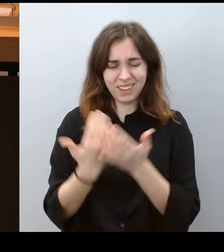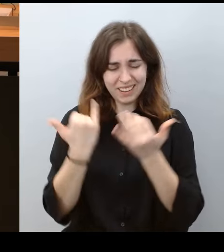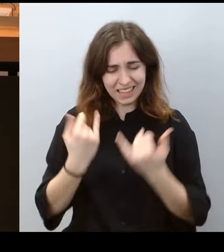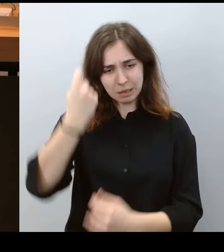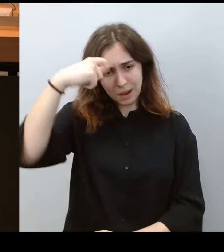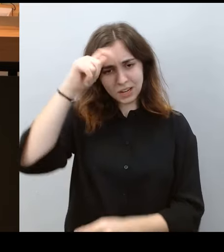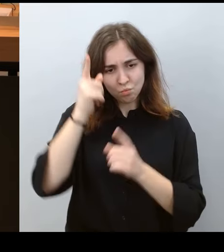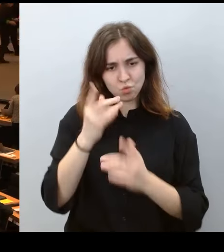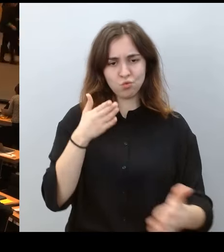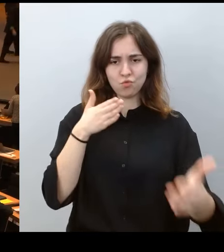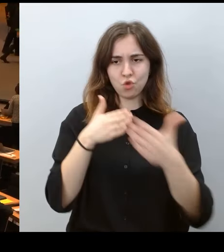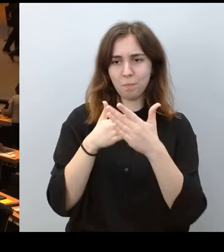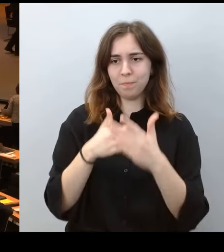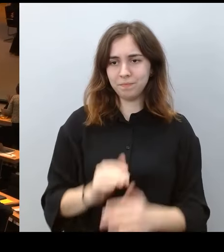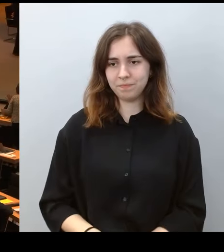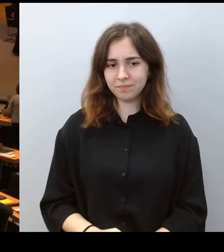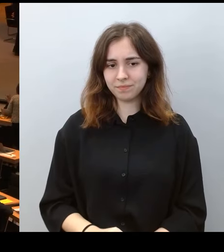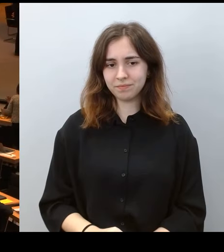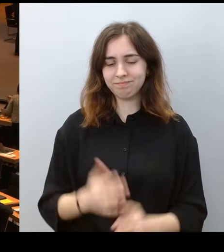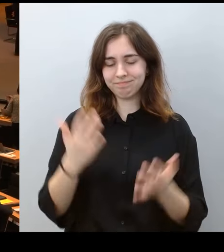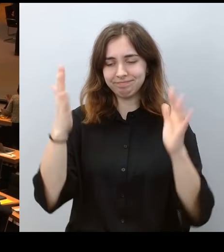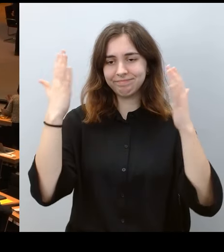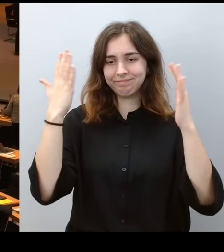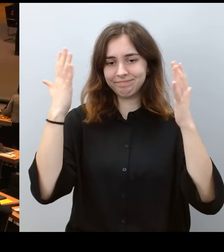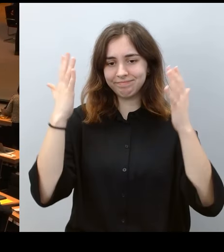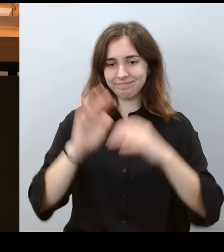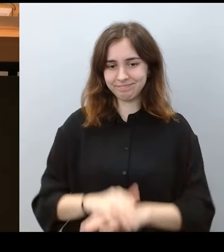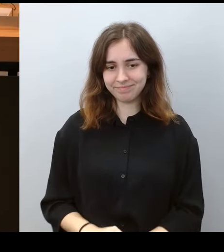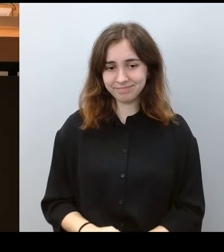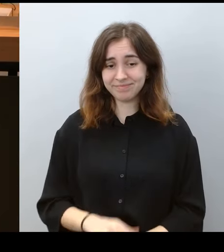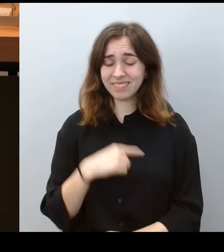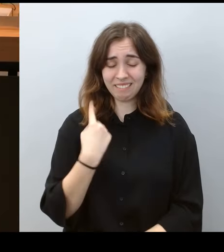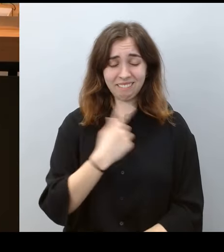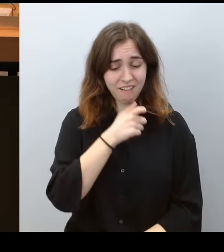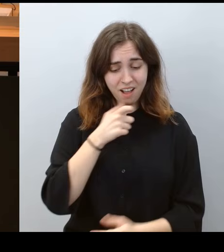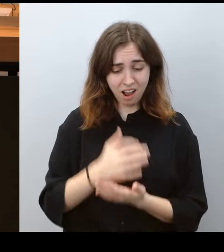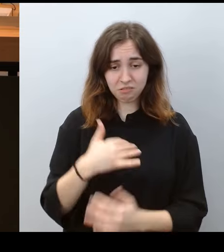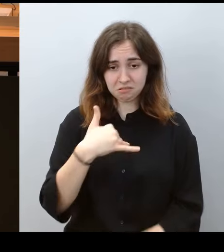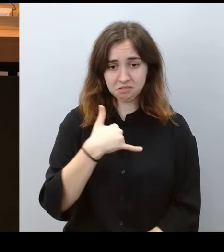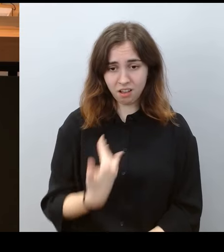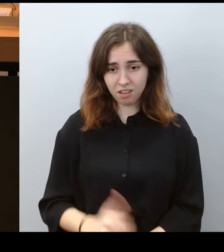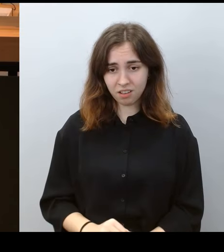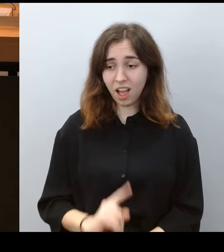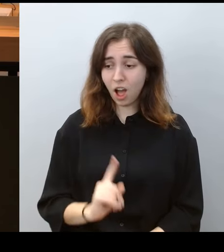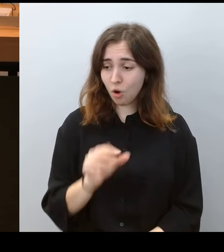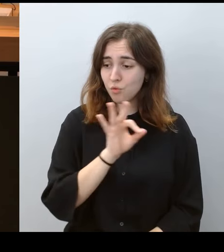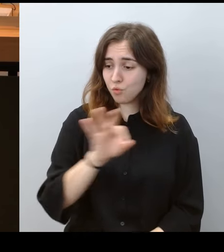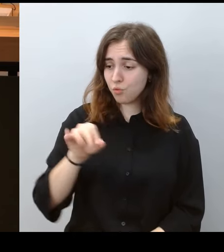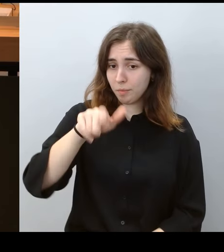Denn wir haben eine Verantwortung, eine Verantwortung gerade denjenigen gegenüber, die unter den Obdachlosen es am schwersten